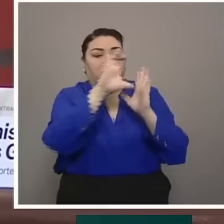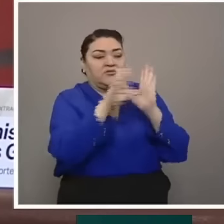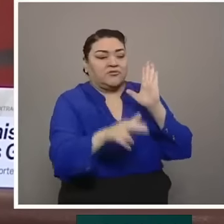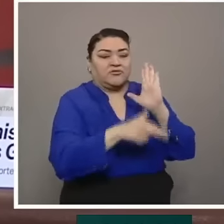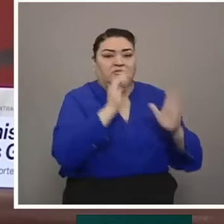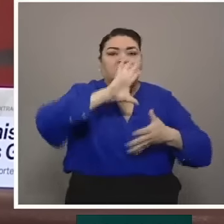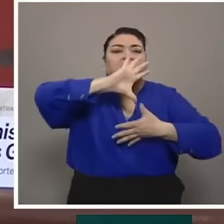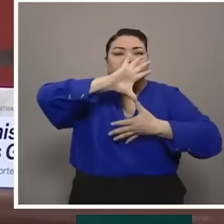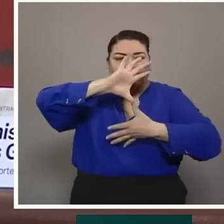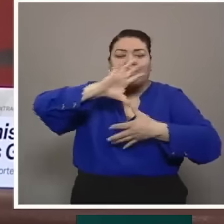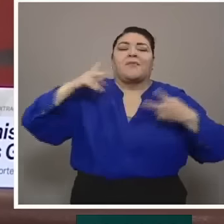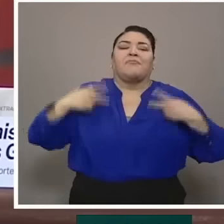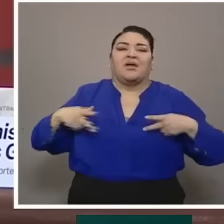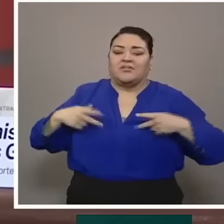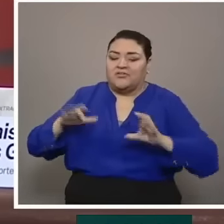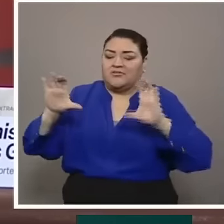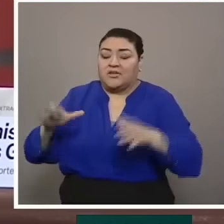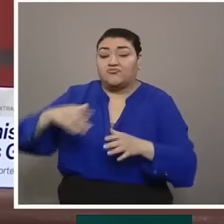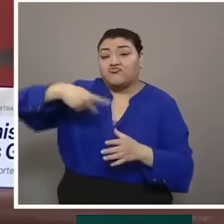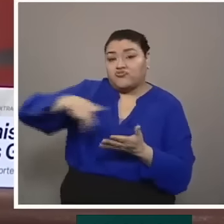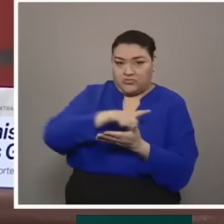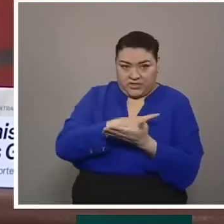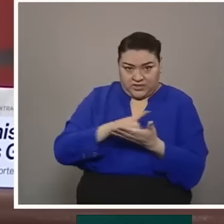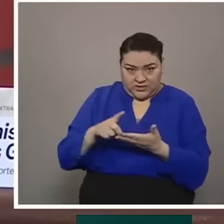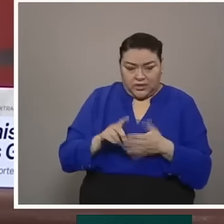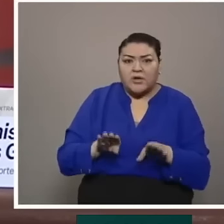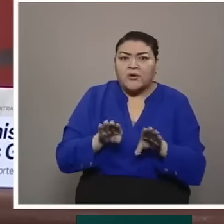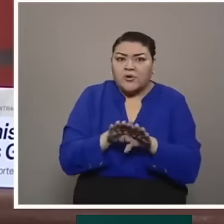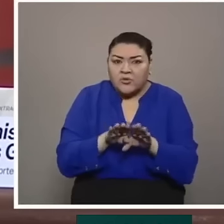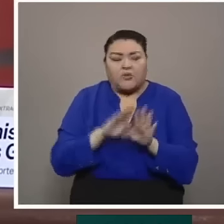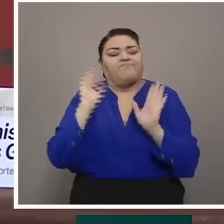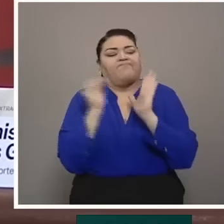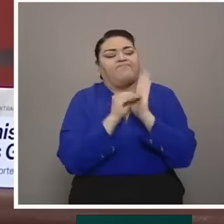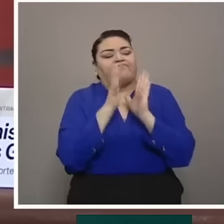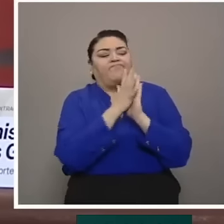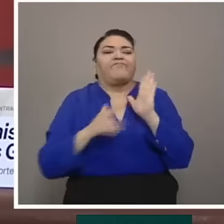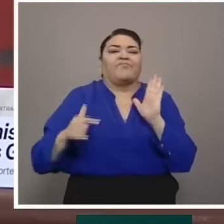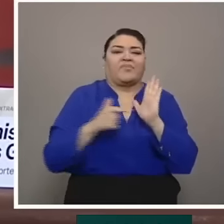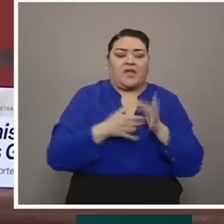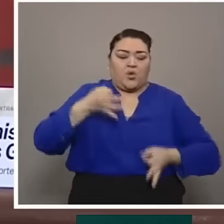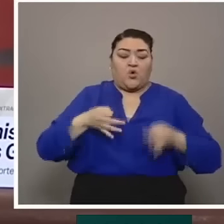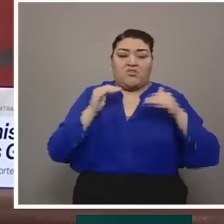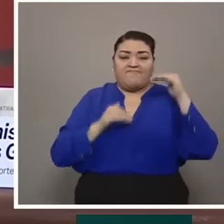particularmente a través de la interpretación que la Corte Interamericana ha dado al derecho